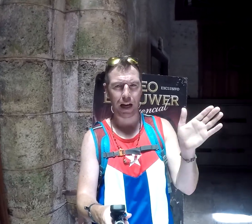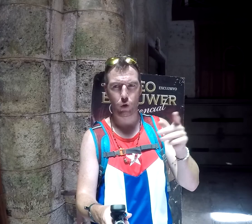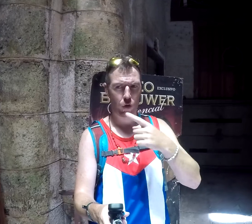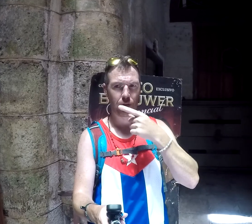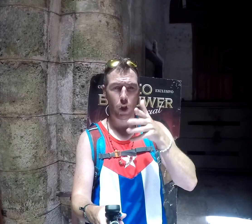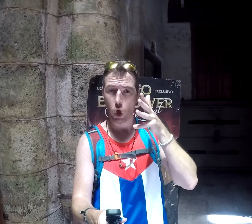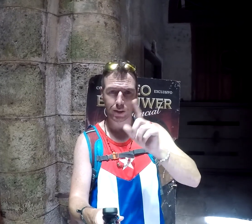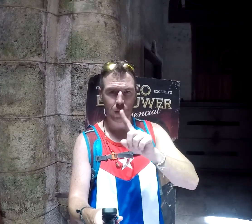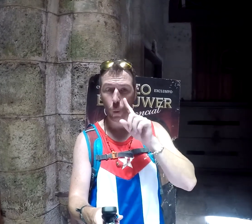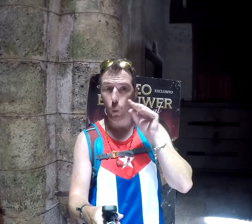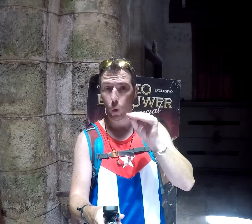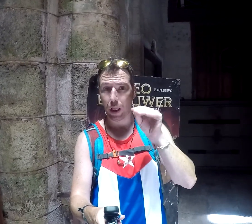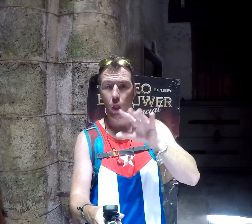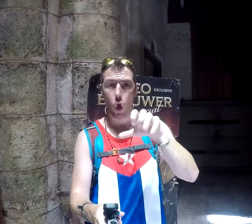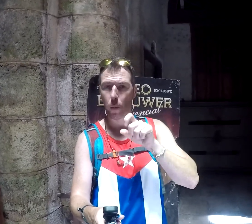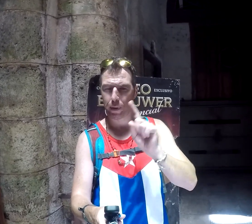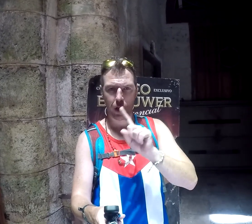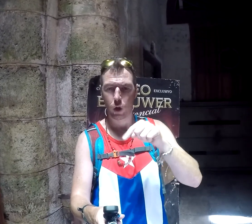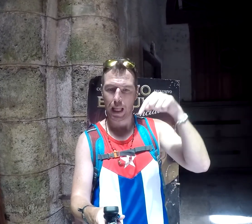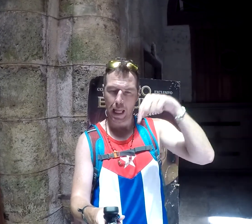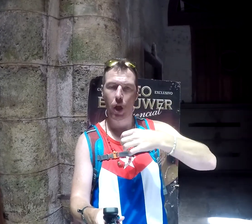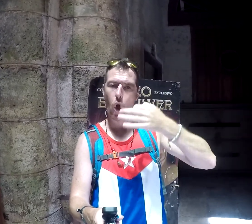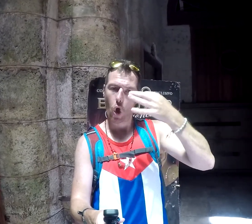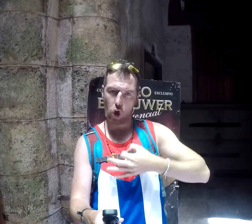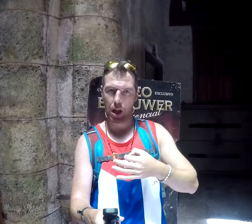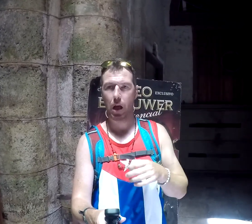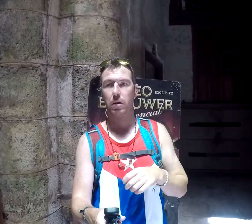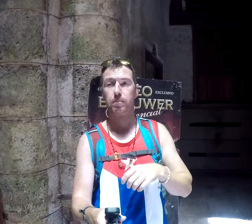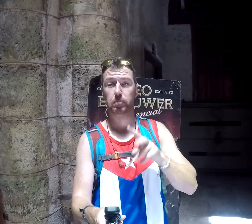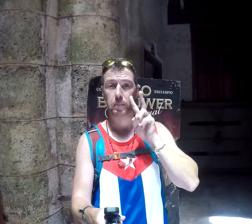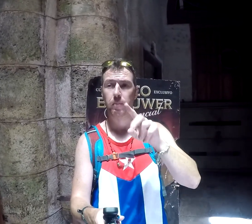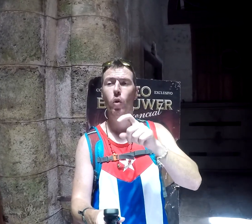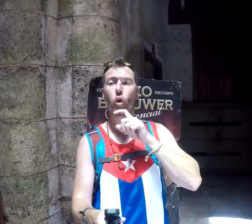Que realmente son muy perjudiciales, que hay que tener mucho cuidado y que los de aquí son los originales